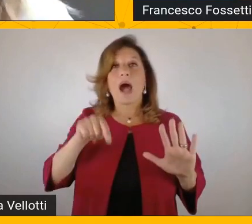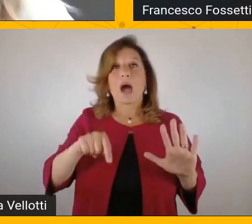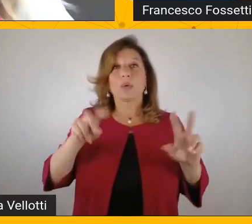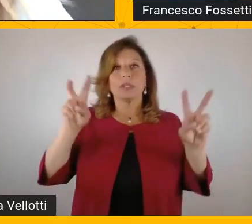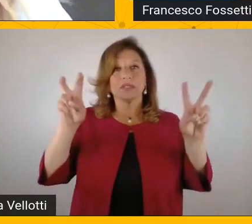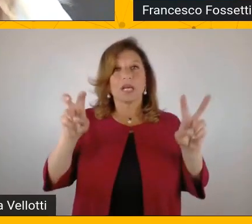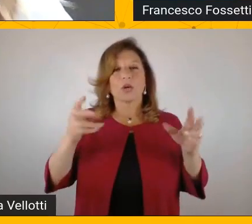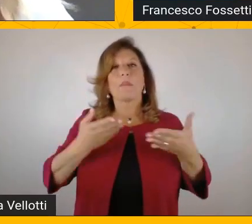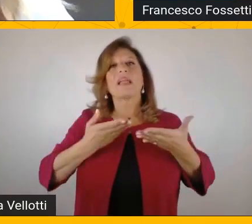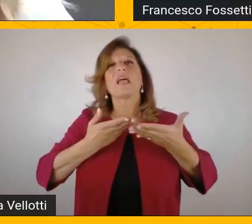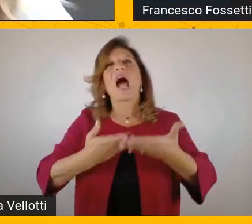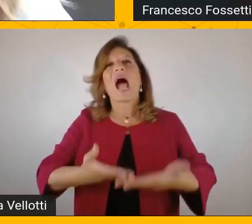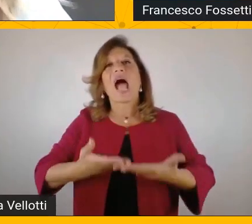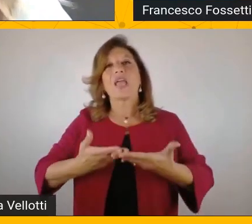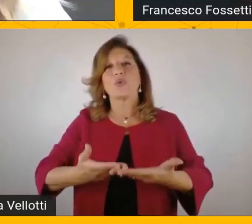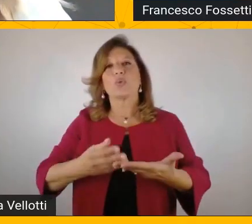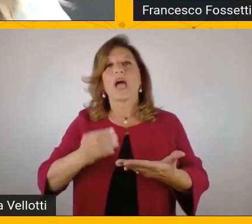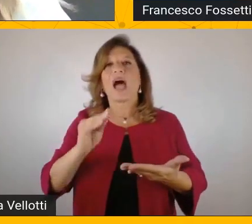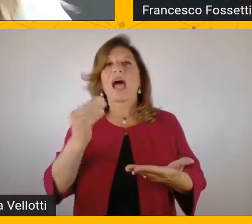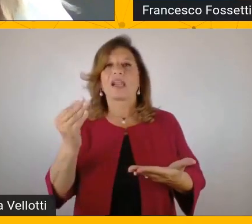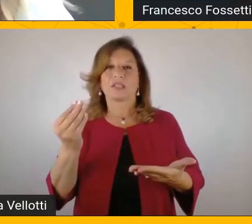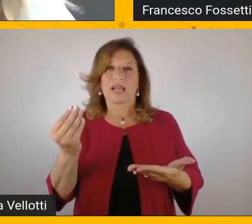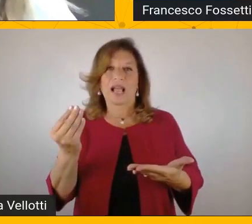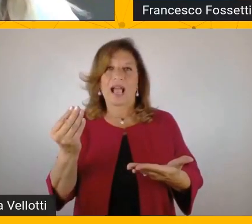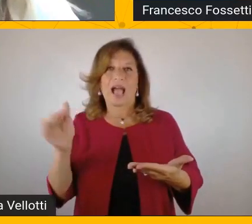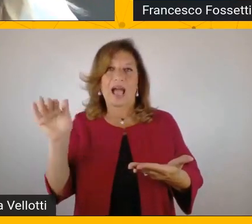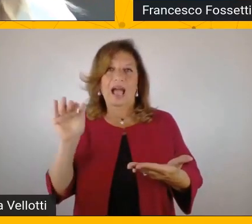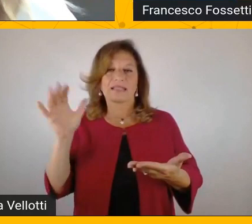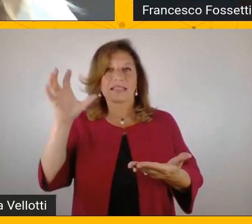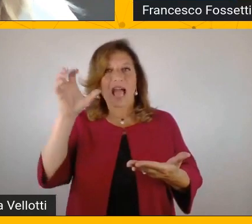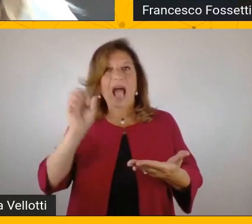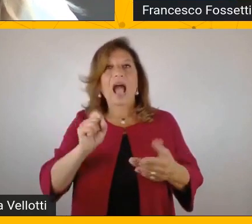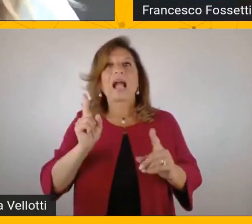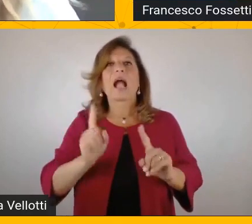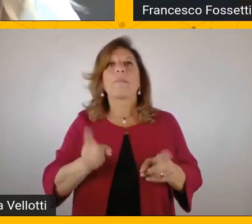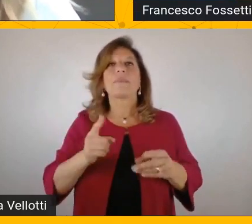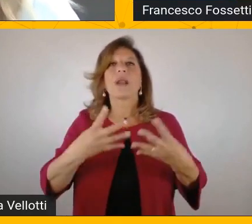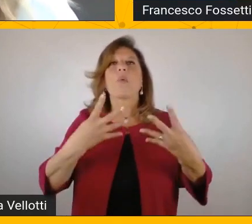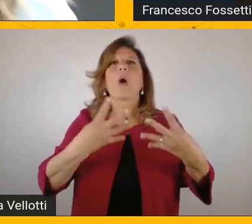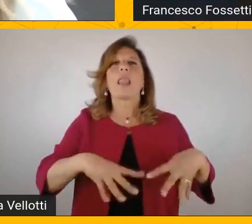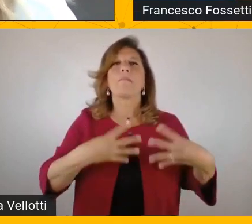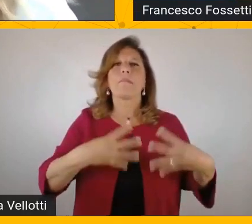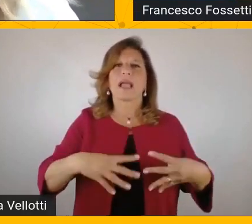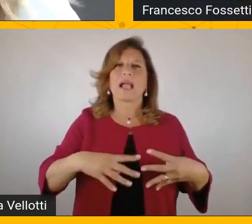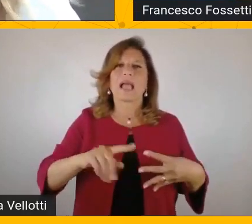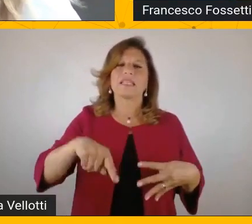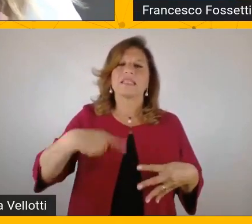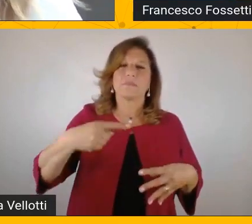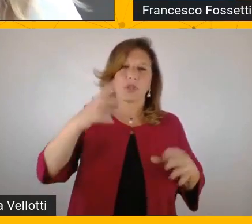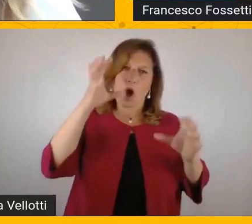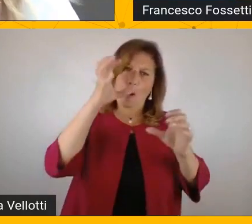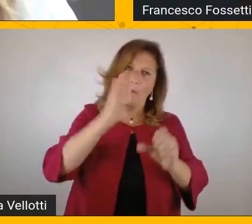questo il tema cioè aiutare i ragazzi a capire quali sono i